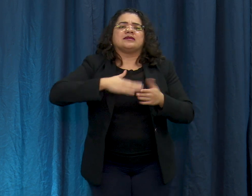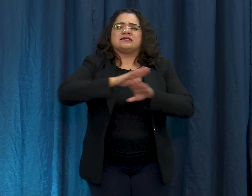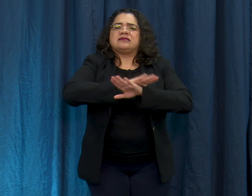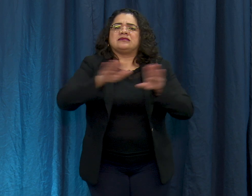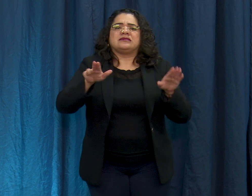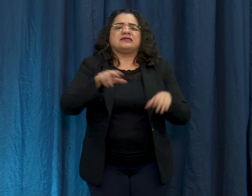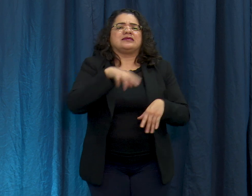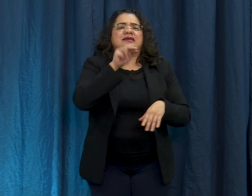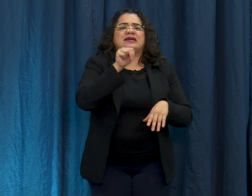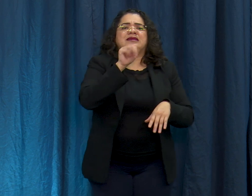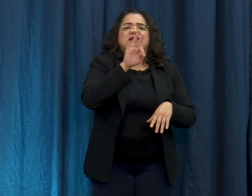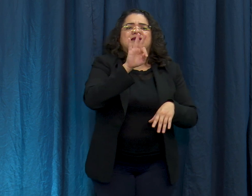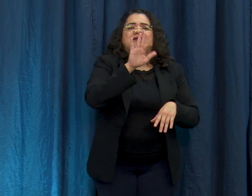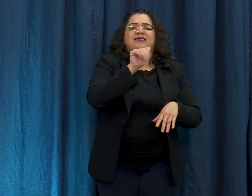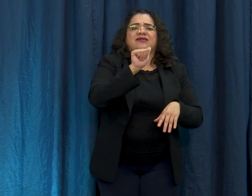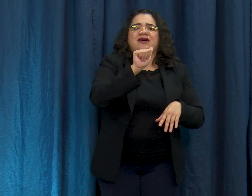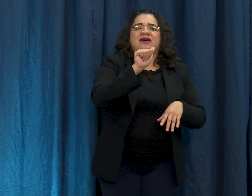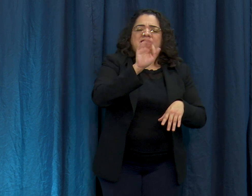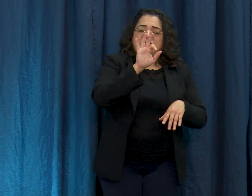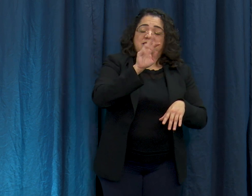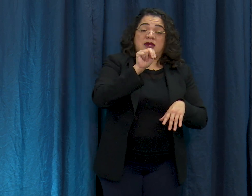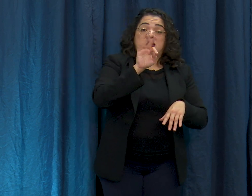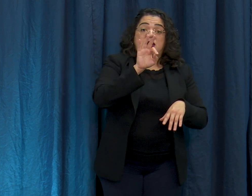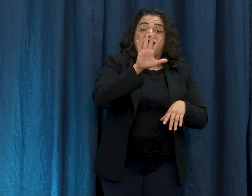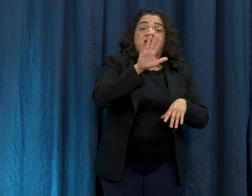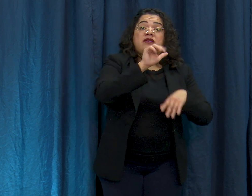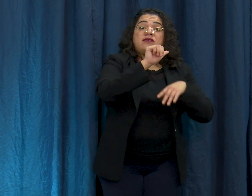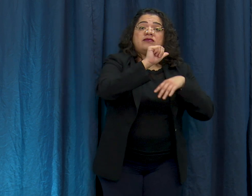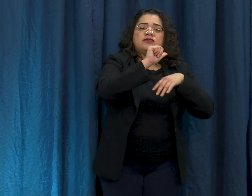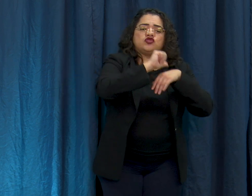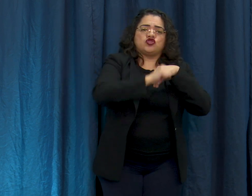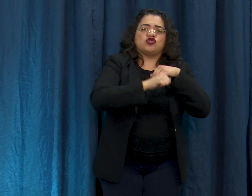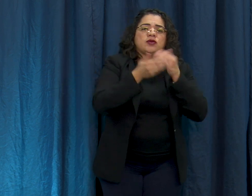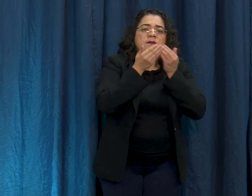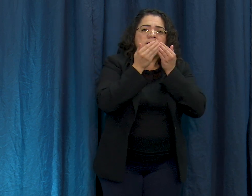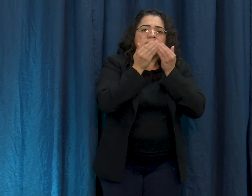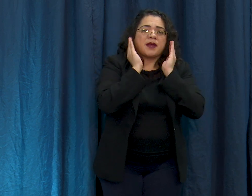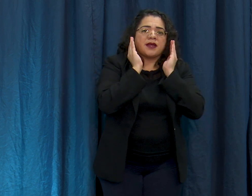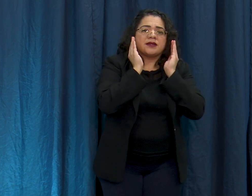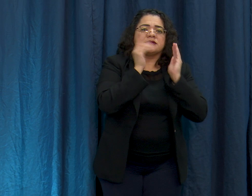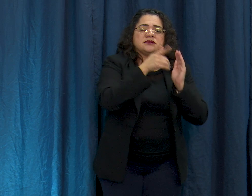Mascis saroja cos K son para los doctores y las infer Mehra's les pedimos